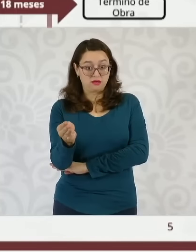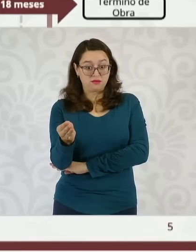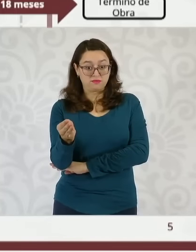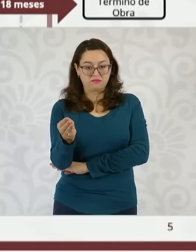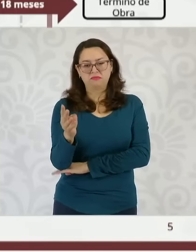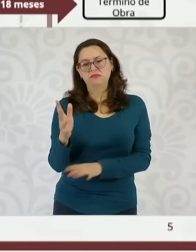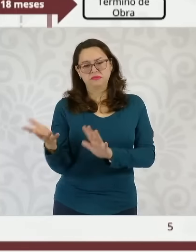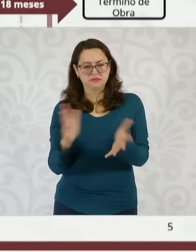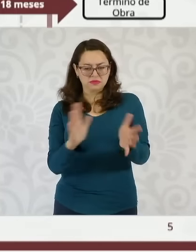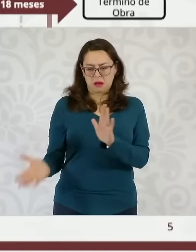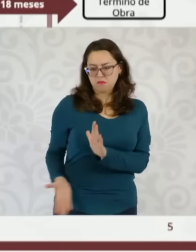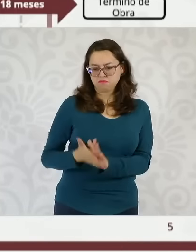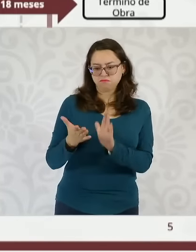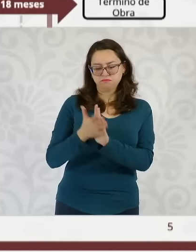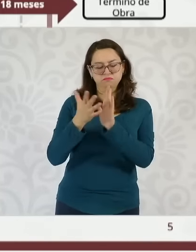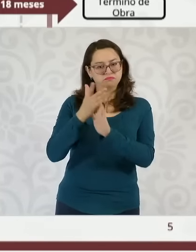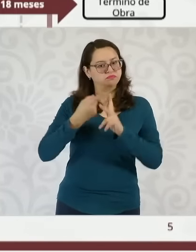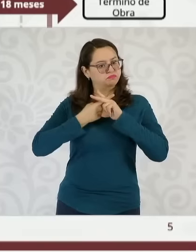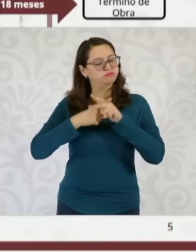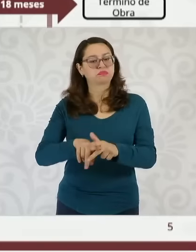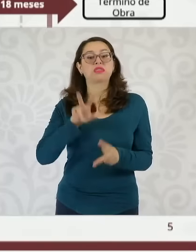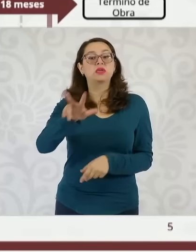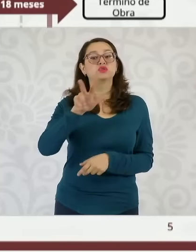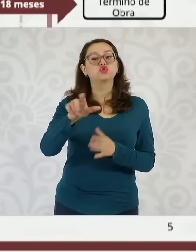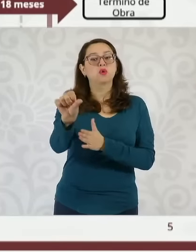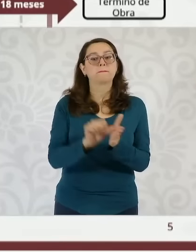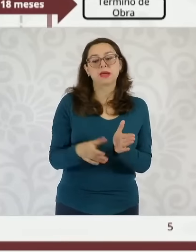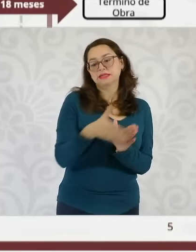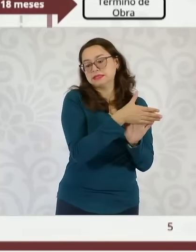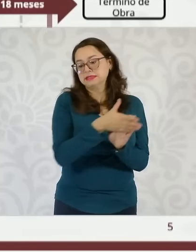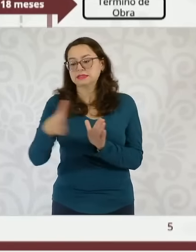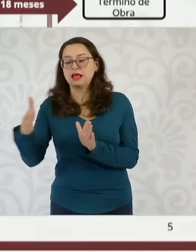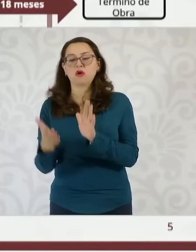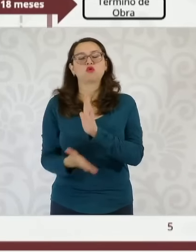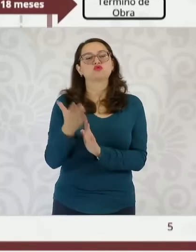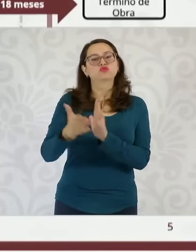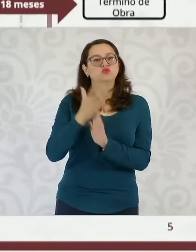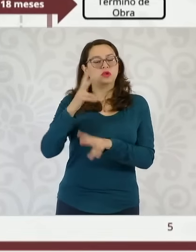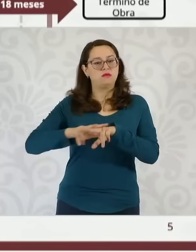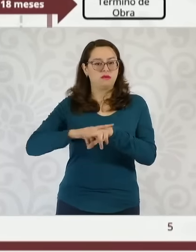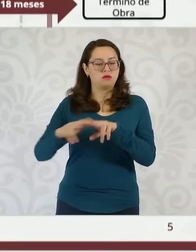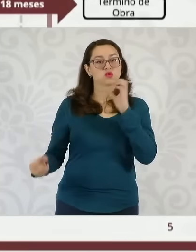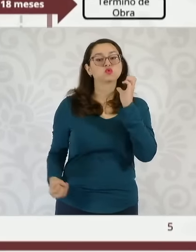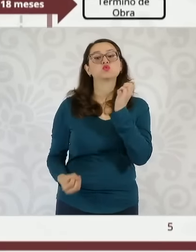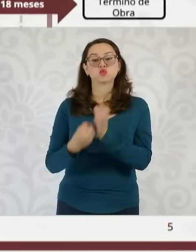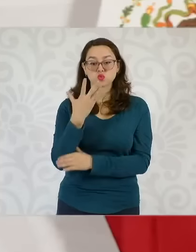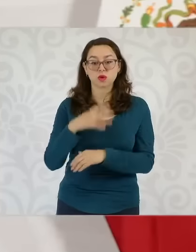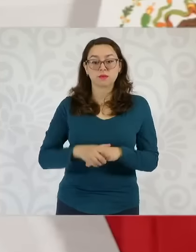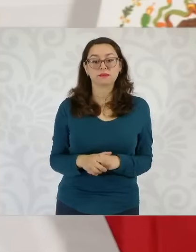estimado de construcción de 18 meses estamos próximos a a iniciar obra y se programa su término